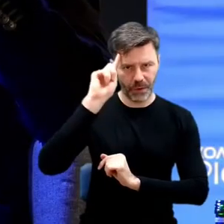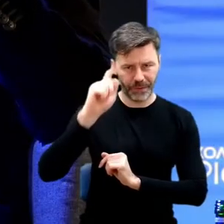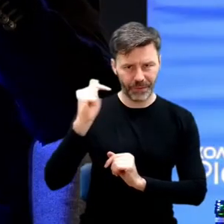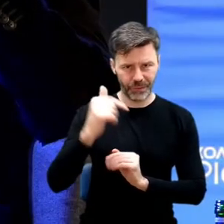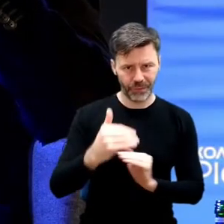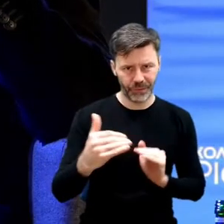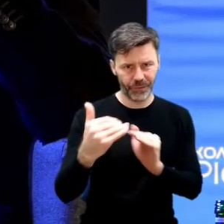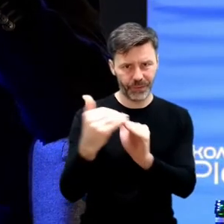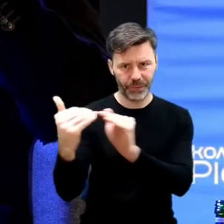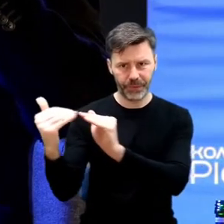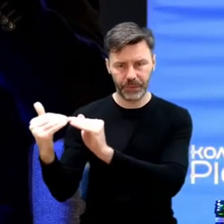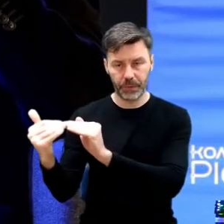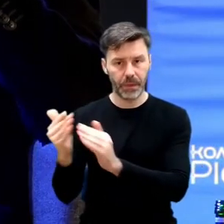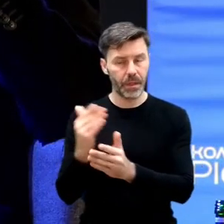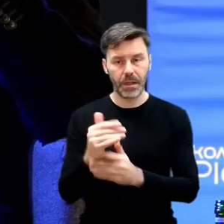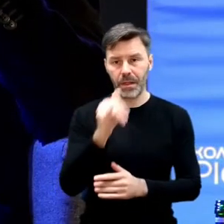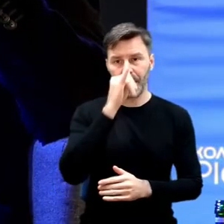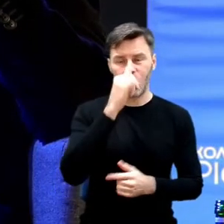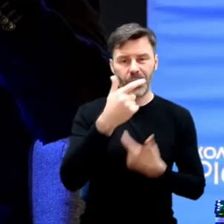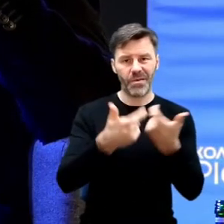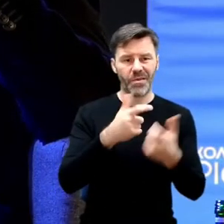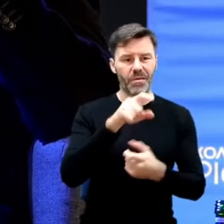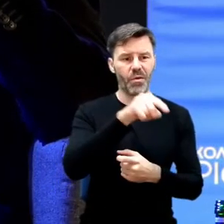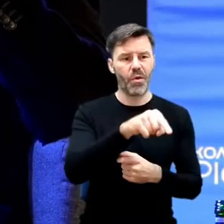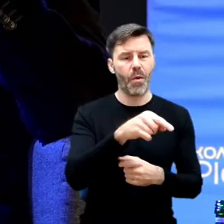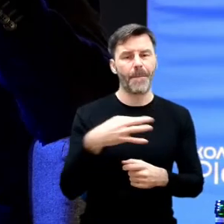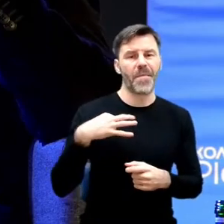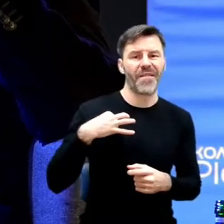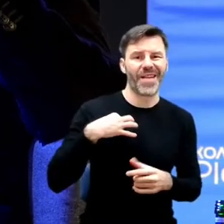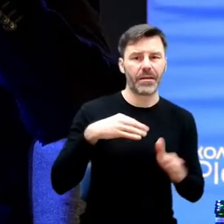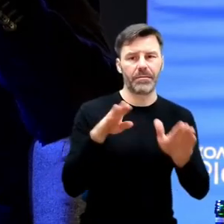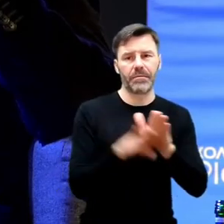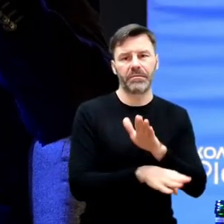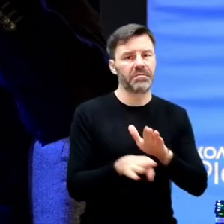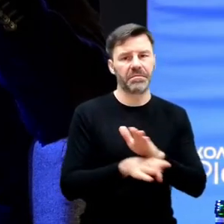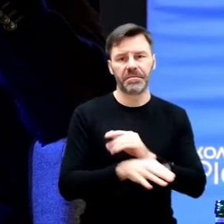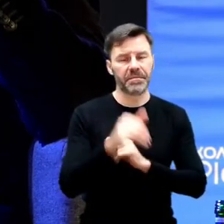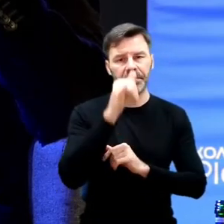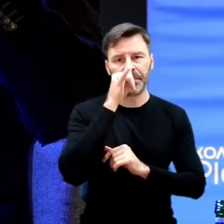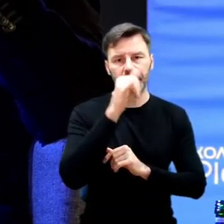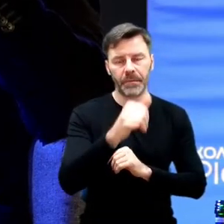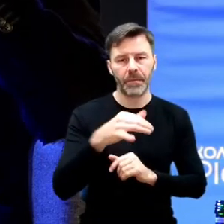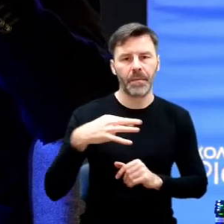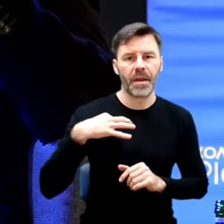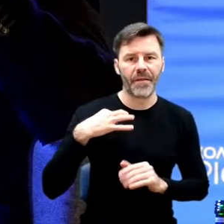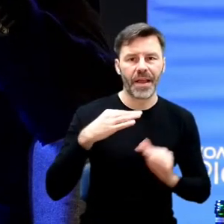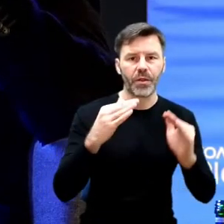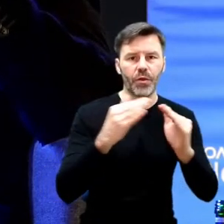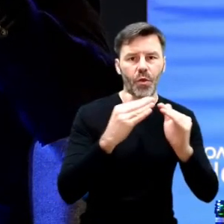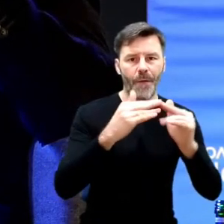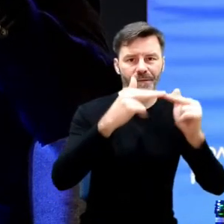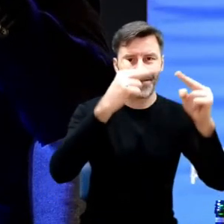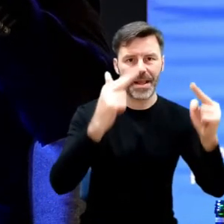nie pomijając prywatnych właścicieli domów jednorodzinnych i osób,